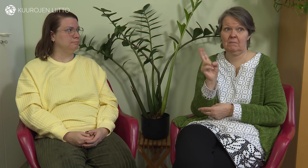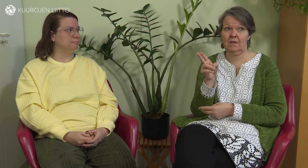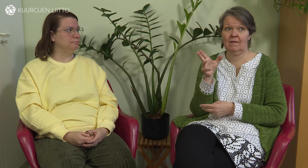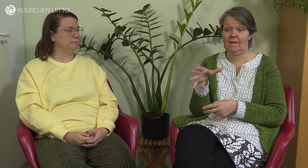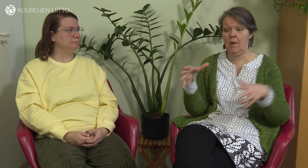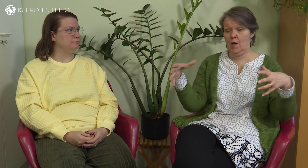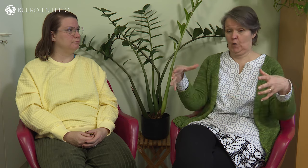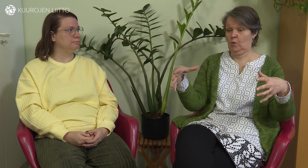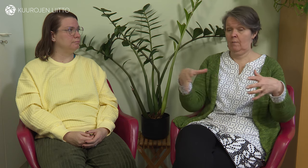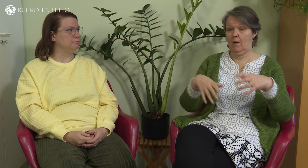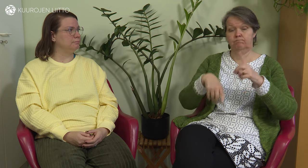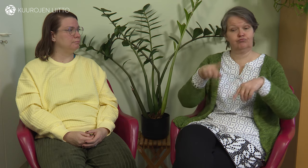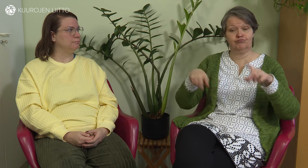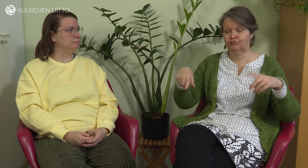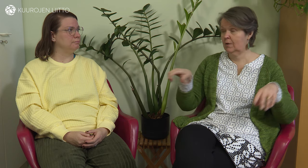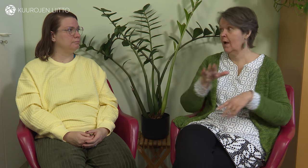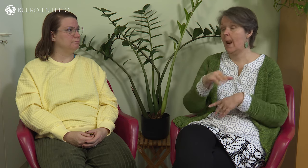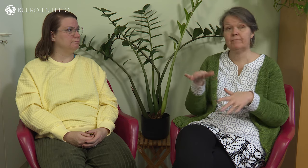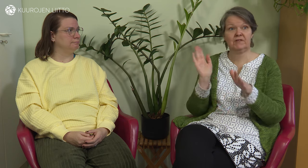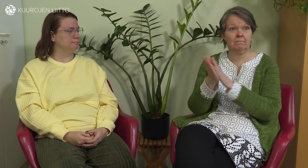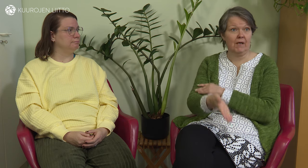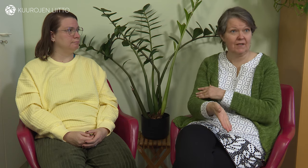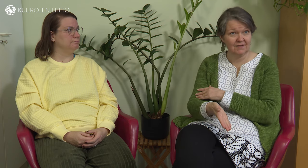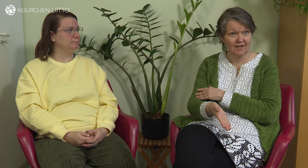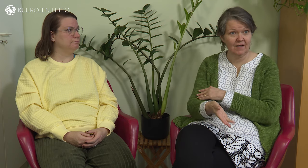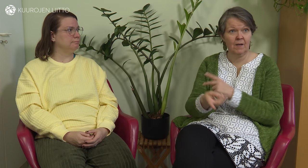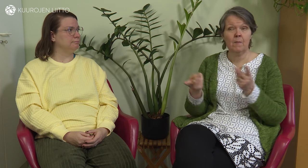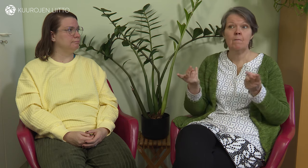Ryhmään tulee pääsemään monenlaisia lapsia.